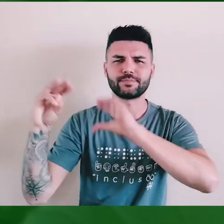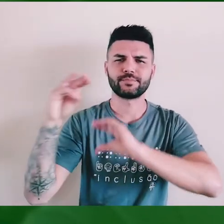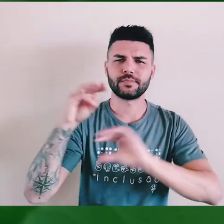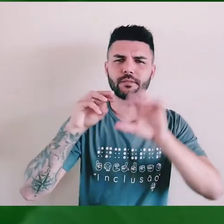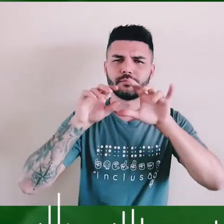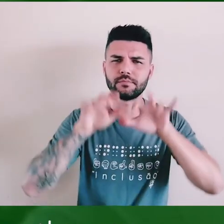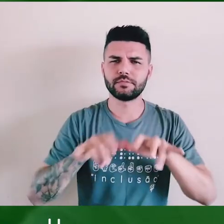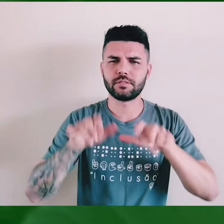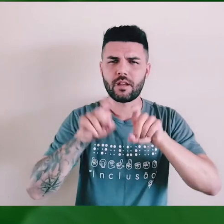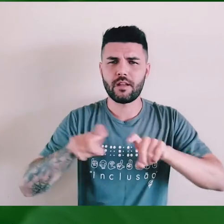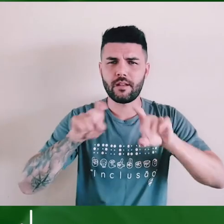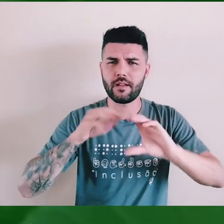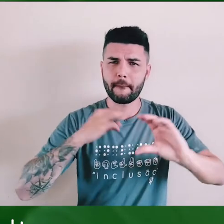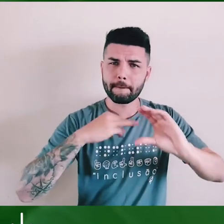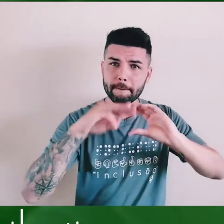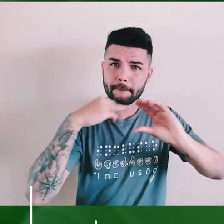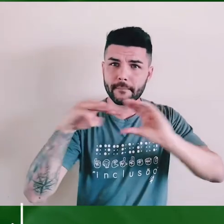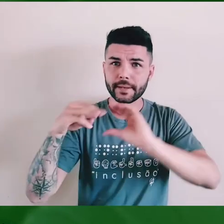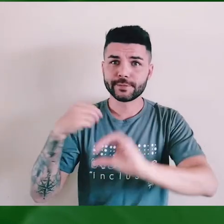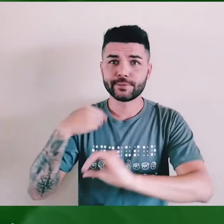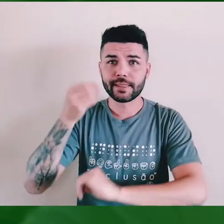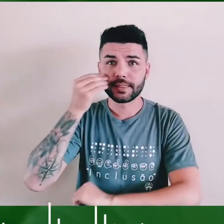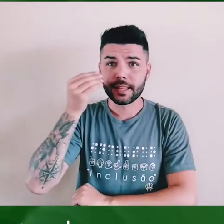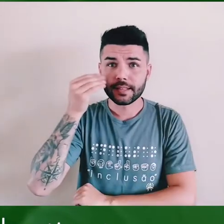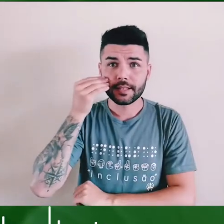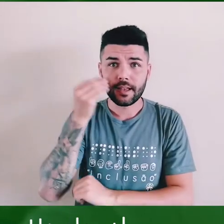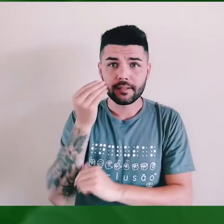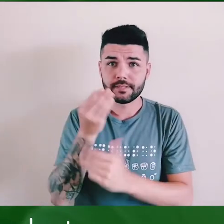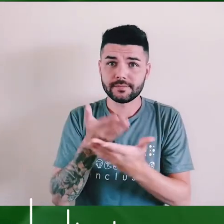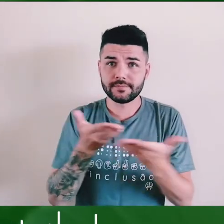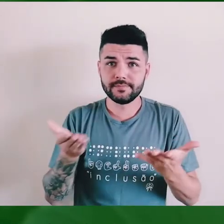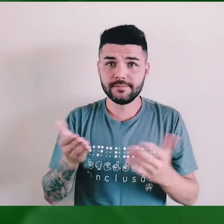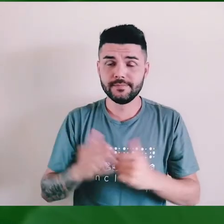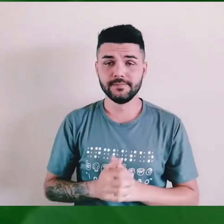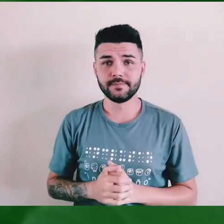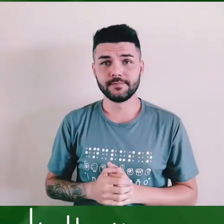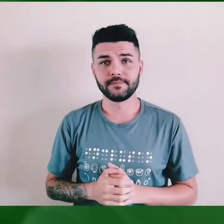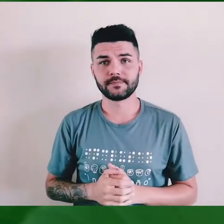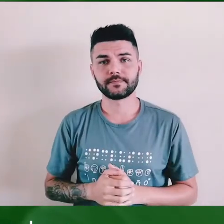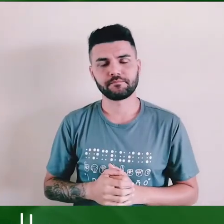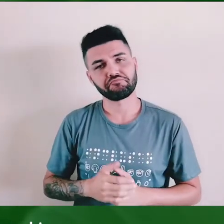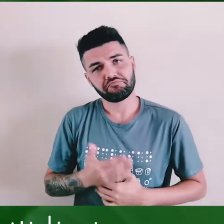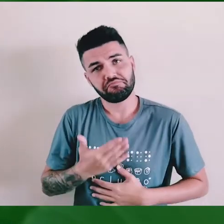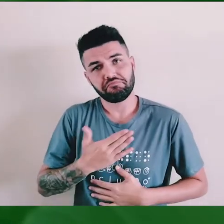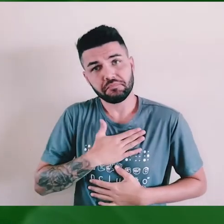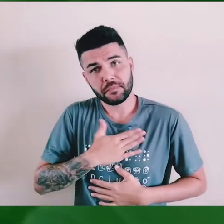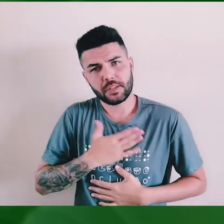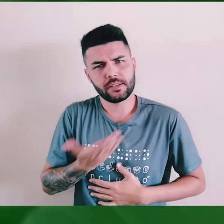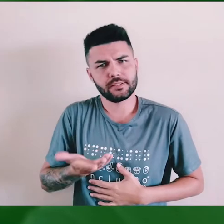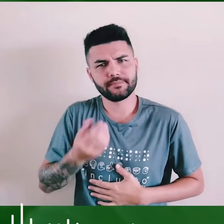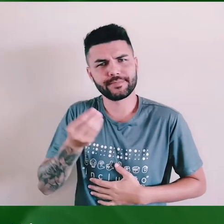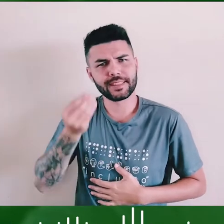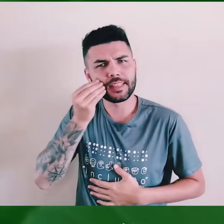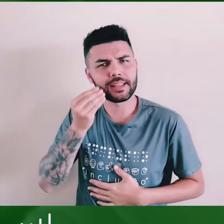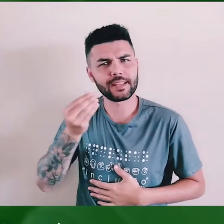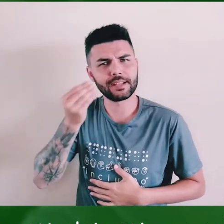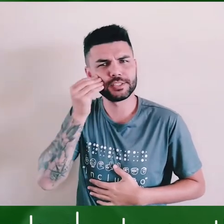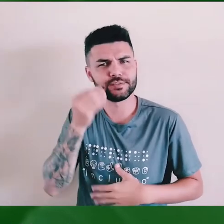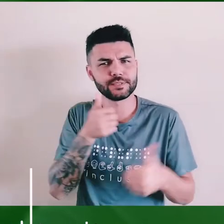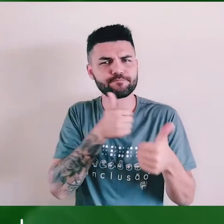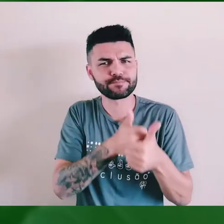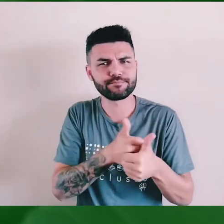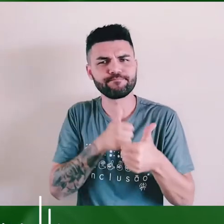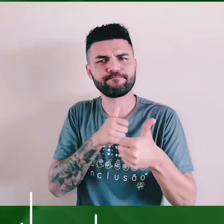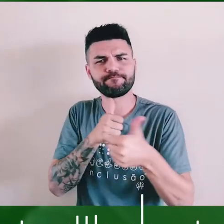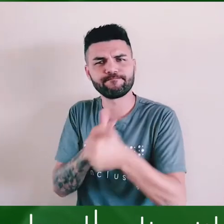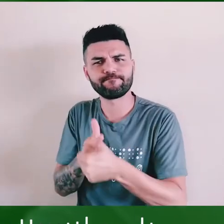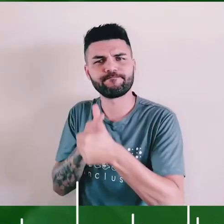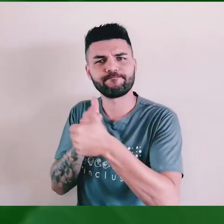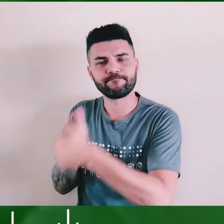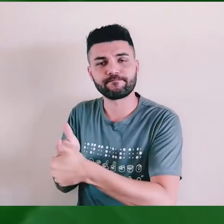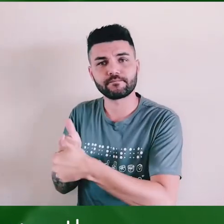vaga. E aí nesses e-mails, nessas tentativas de arrumar emprego, eu tentava arrumar emprego